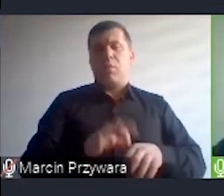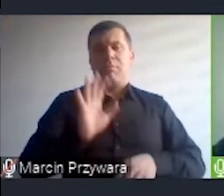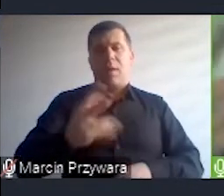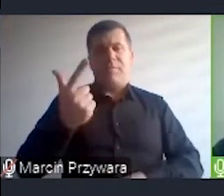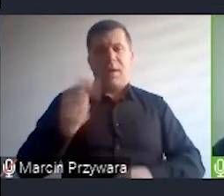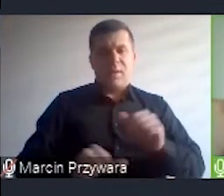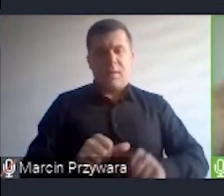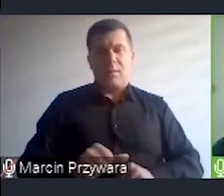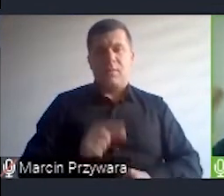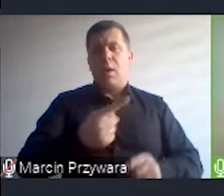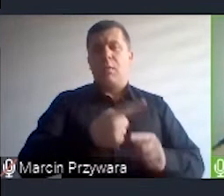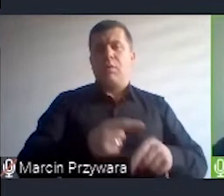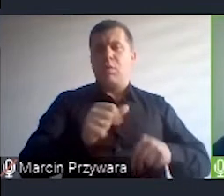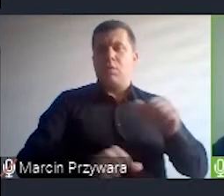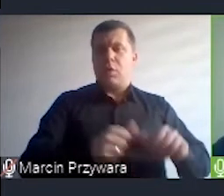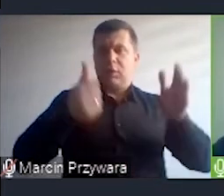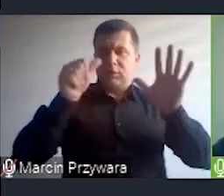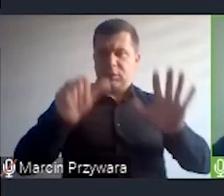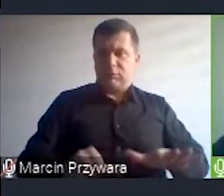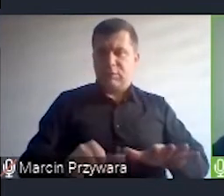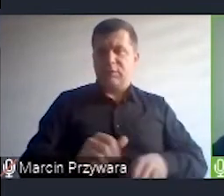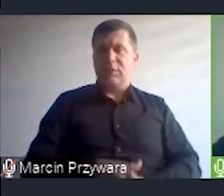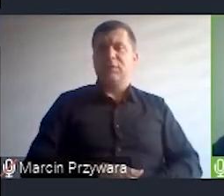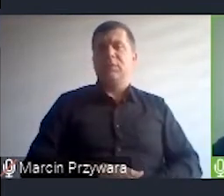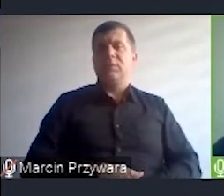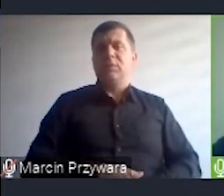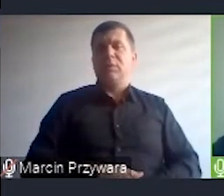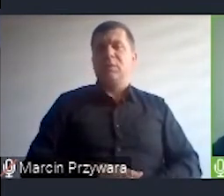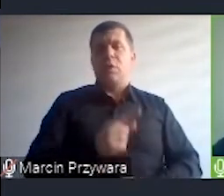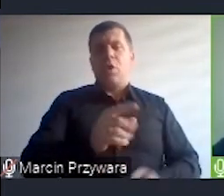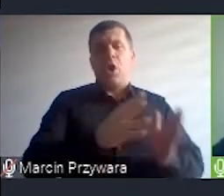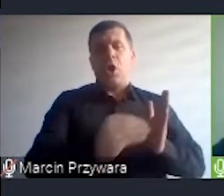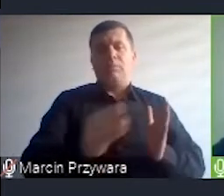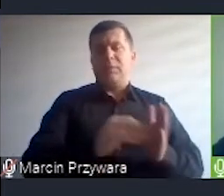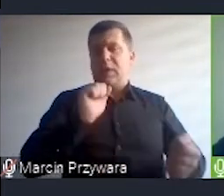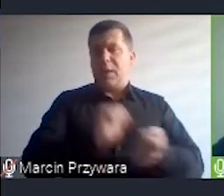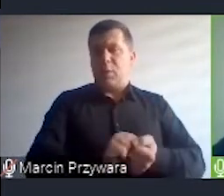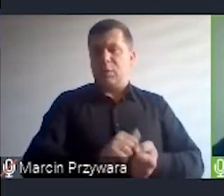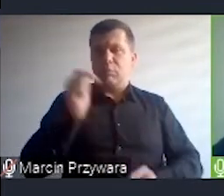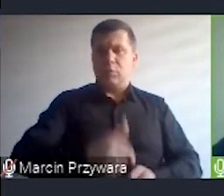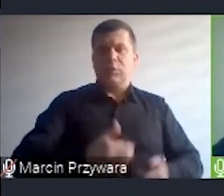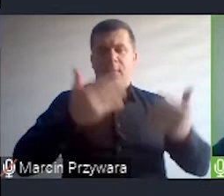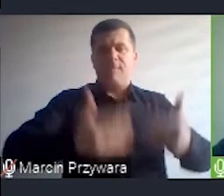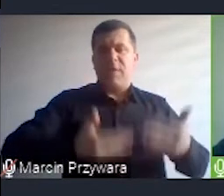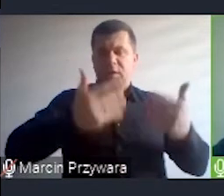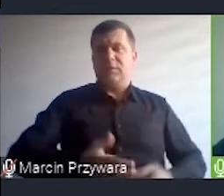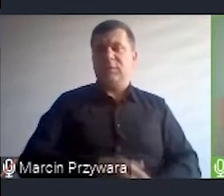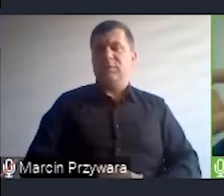to za te pól roku – 6 miesięcznych odpisów amortyzacyjnych muszę wyliczyć